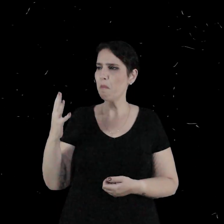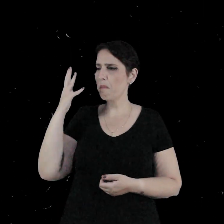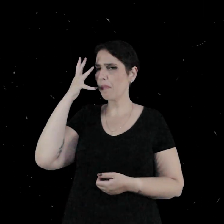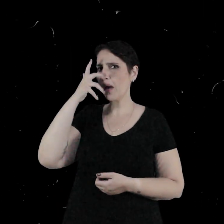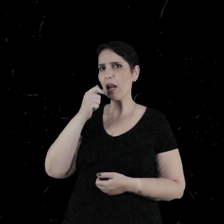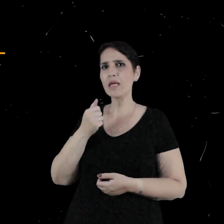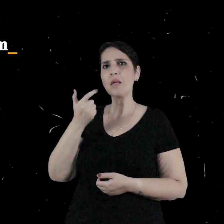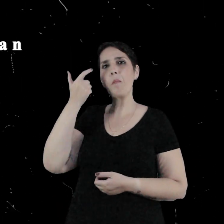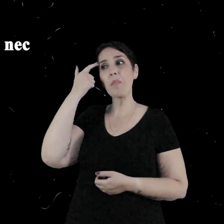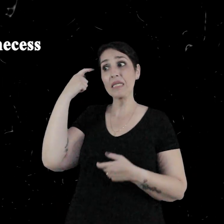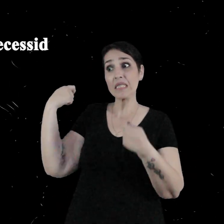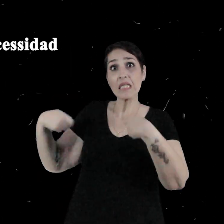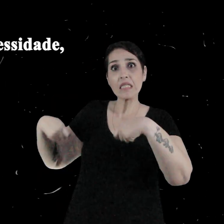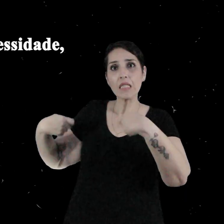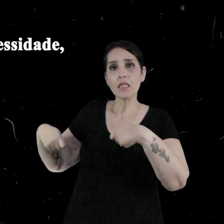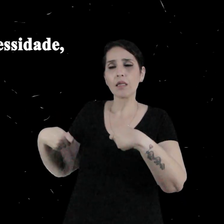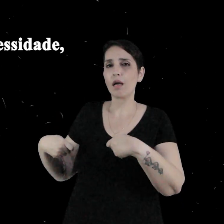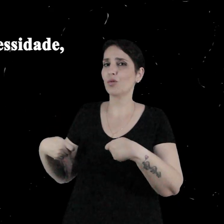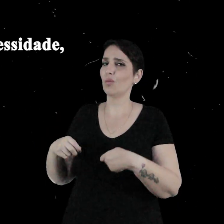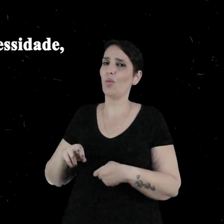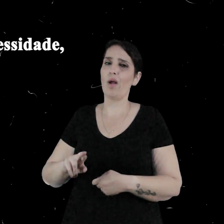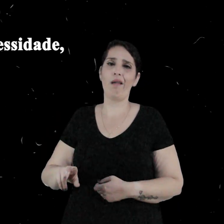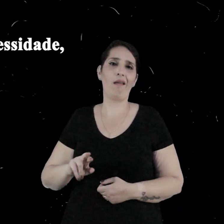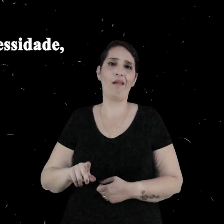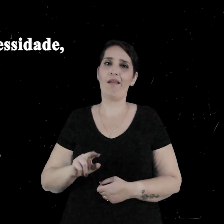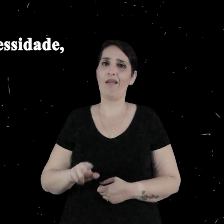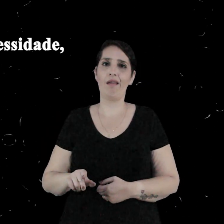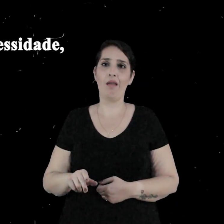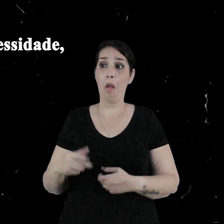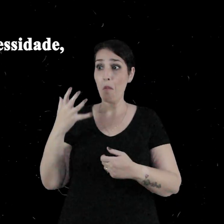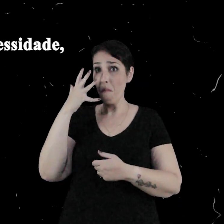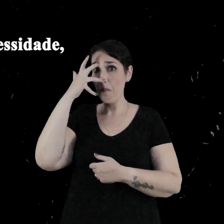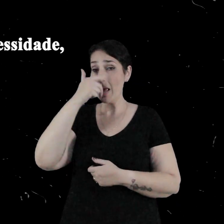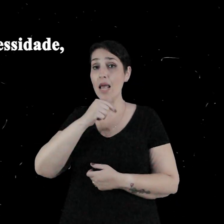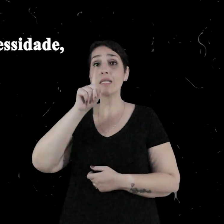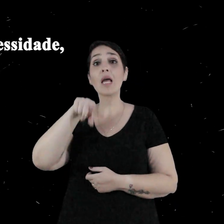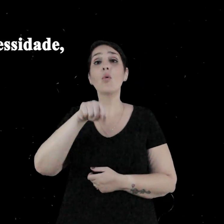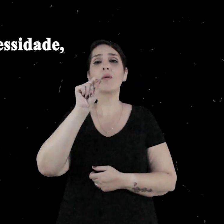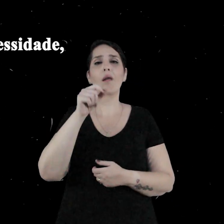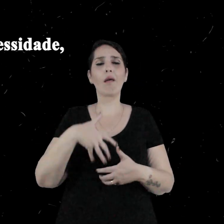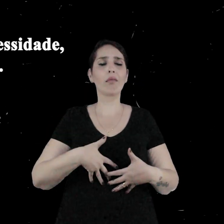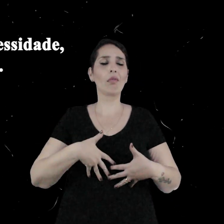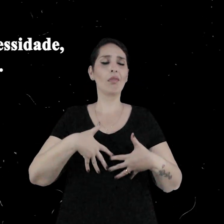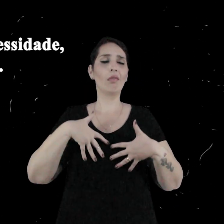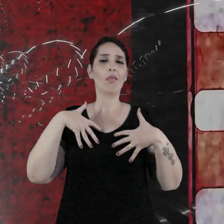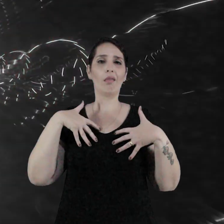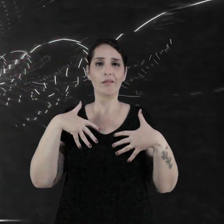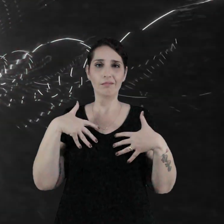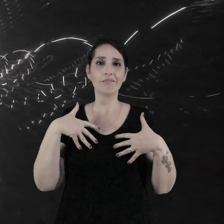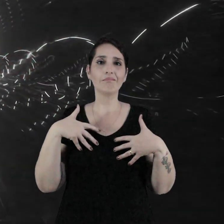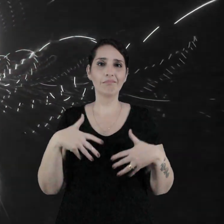A beleza não é uma necessidade e sim um êxtase.